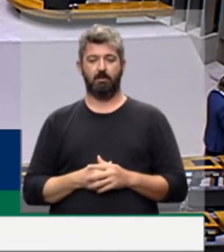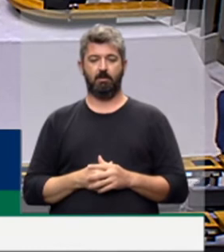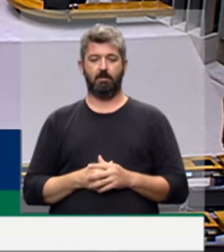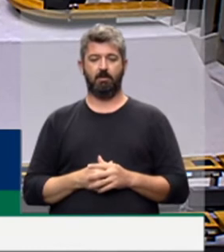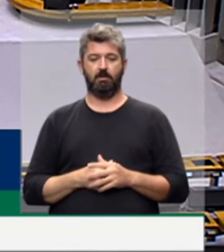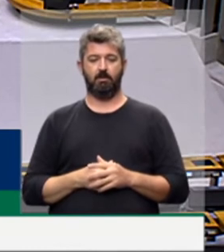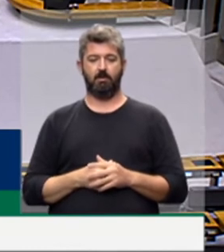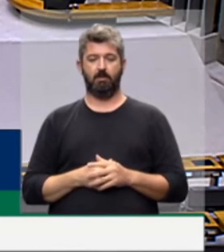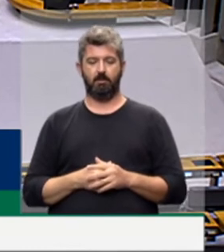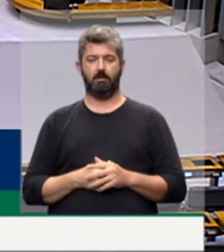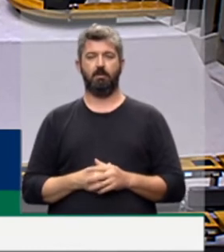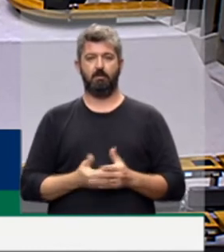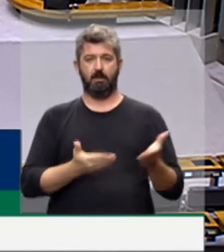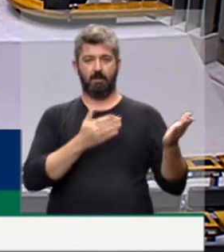PARA SE TER UMA IDEIA QUINZE DESTAQUES PARA TENTAR